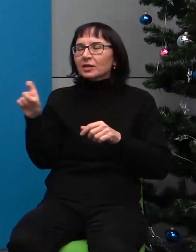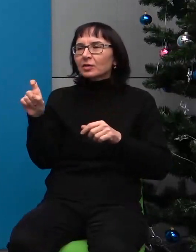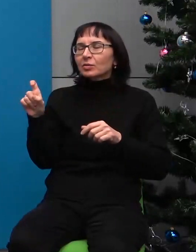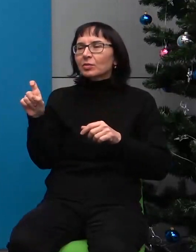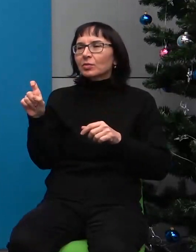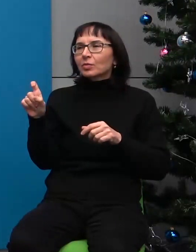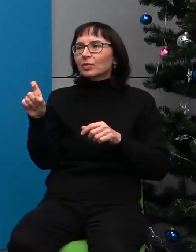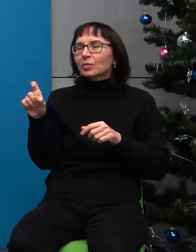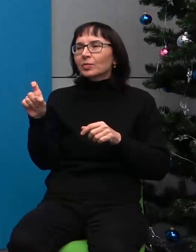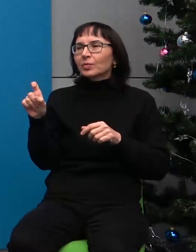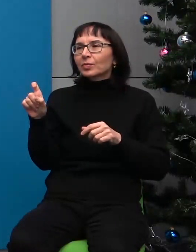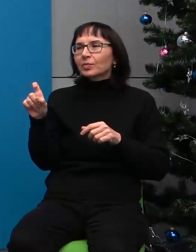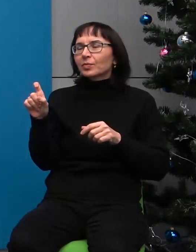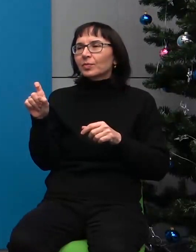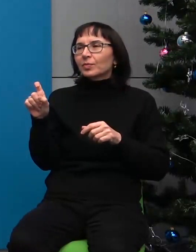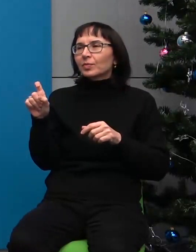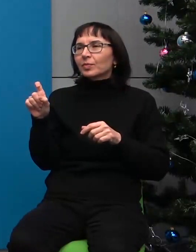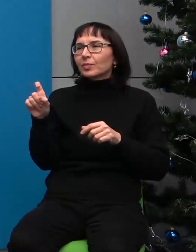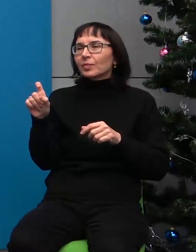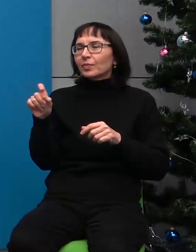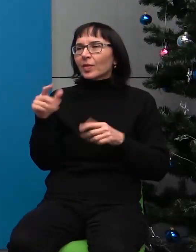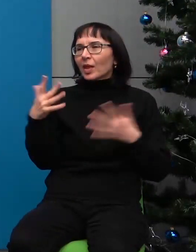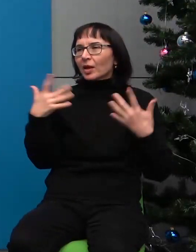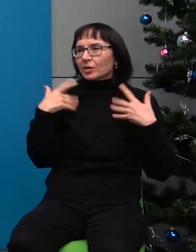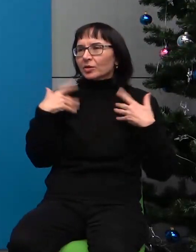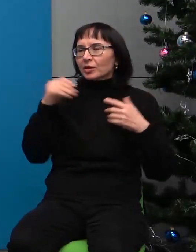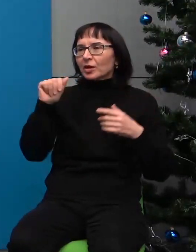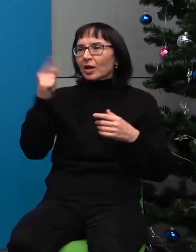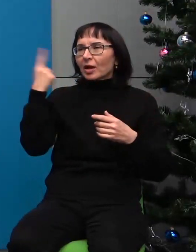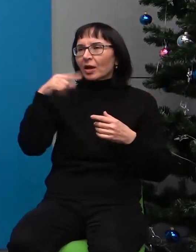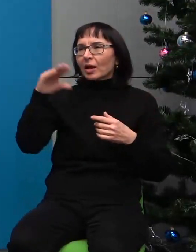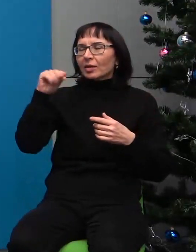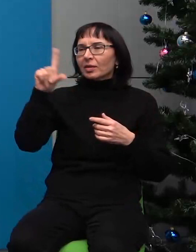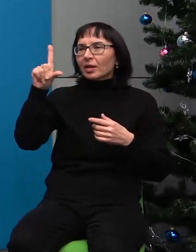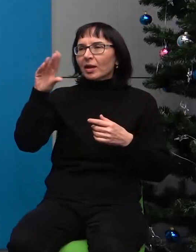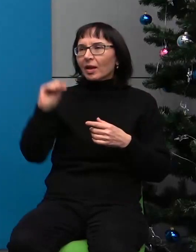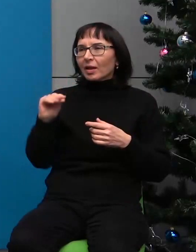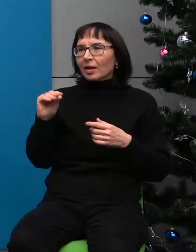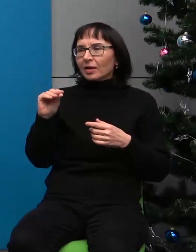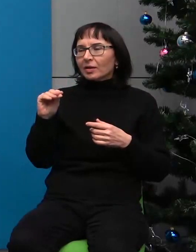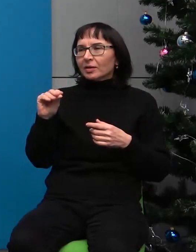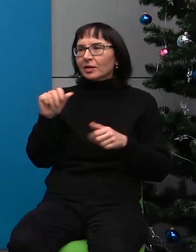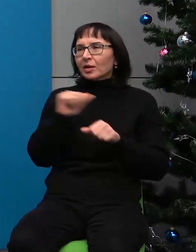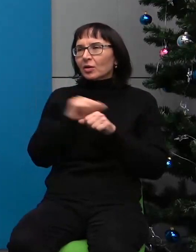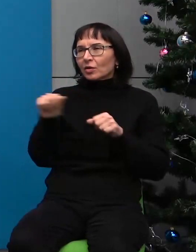Nazywa się Chyba życie Adel. To jest nawiązanie do tego obrazu Gustawa Klimta.